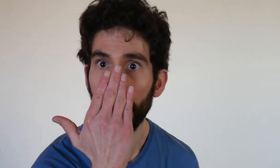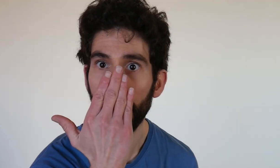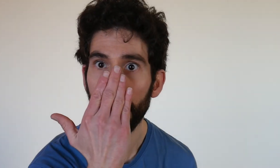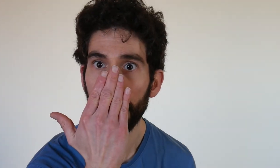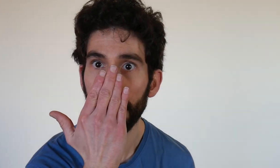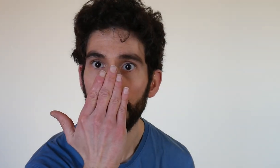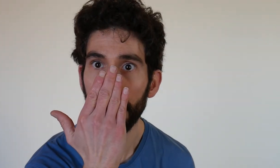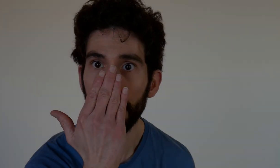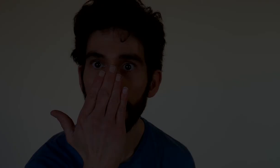Un koala !